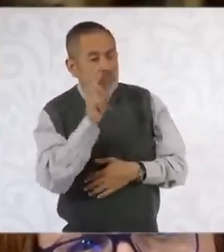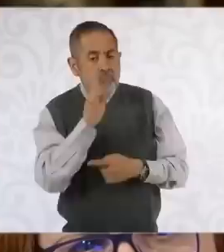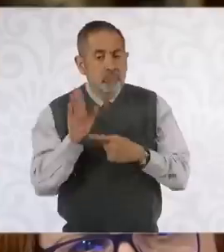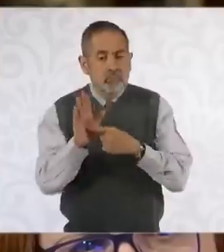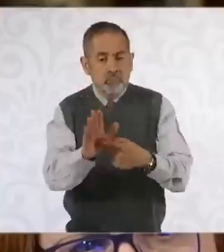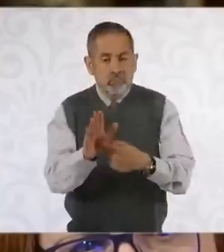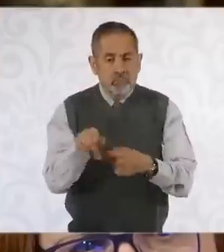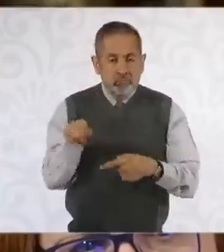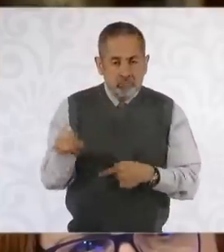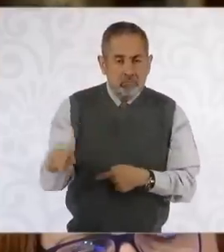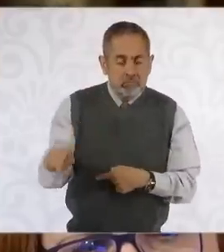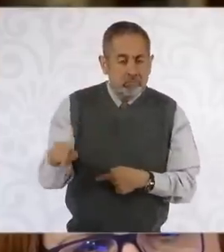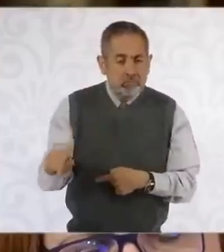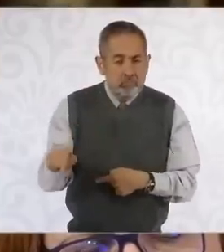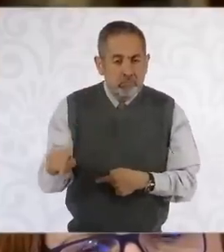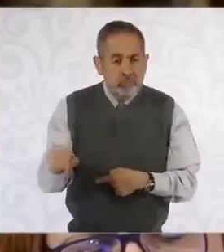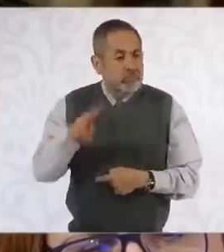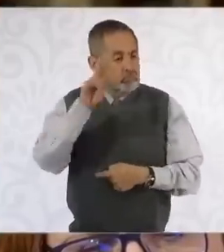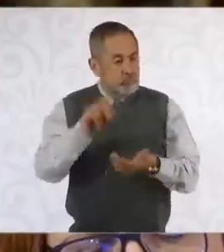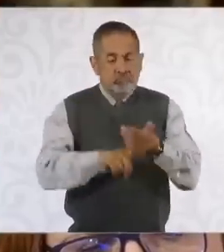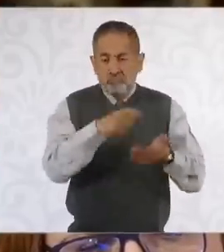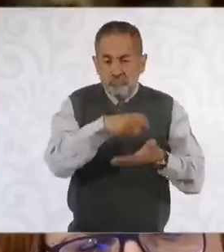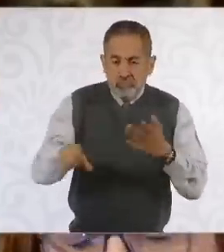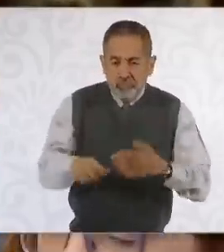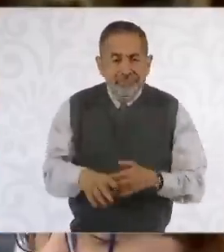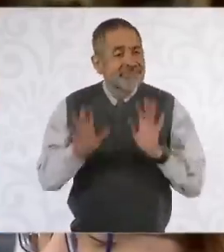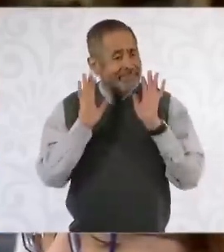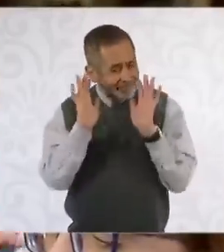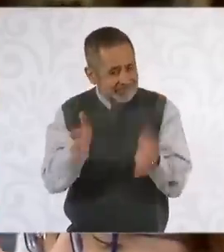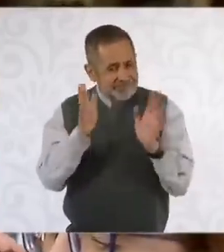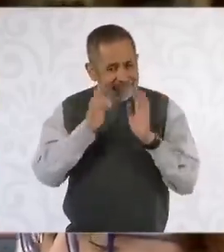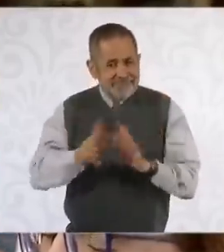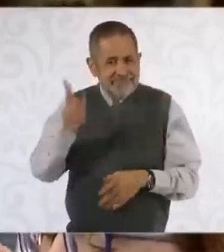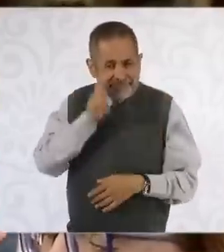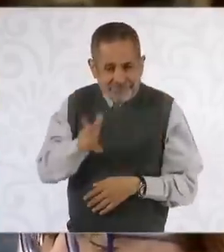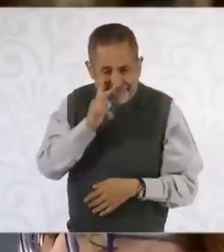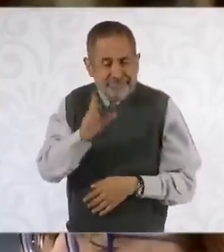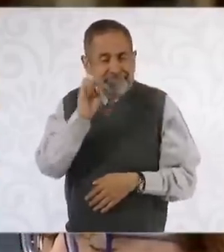ticket especial etcétera aunque ya se comprobó que sí fue el proveedor de este tanque en fin